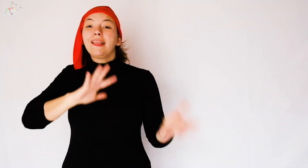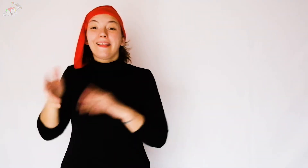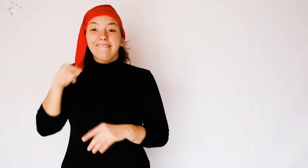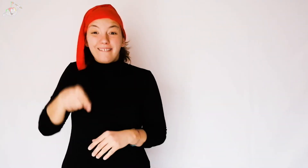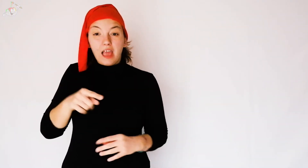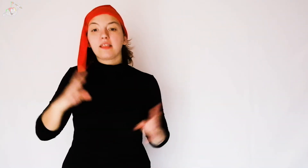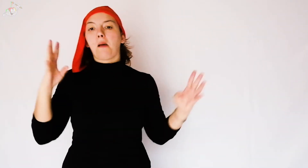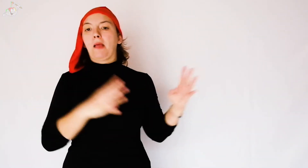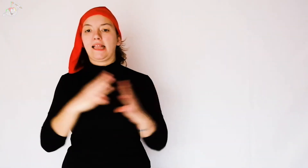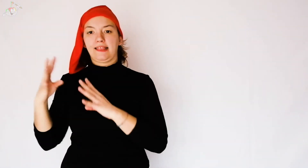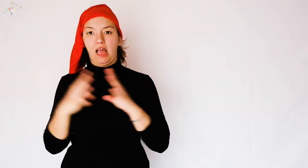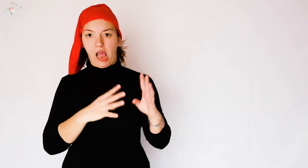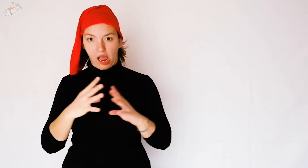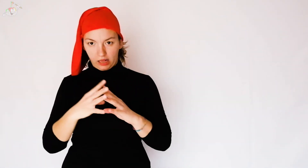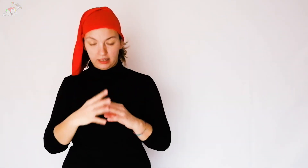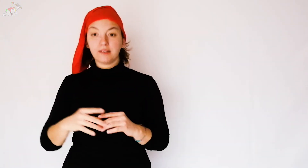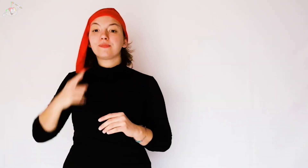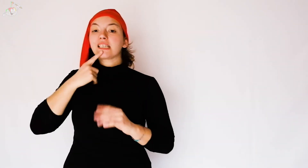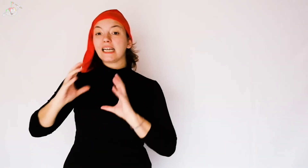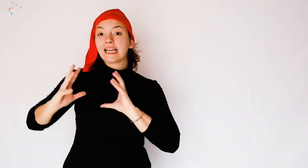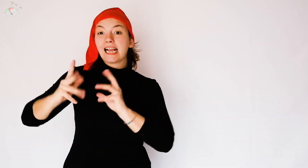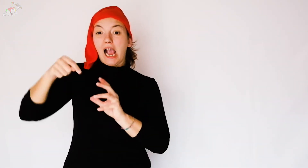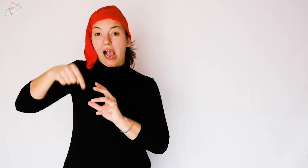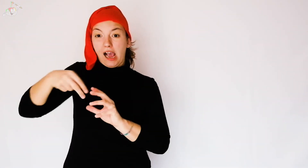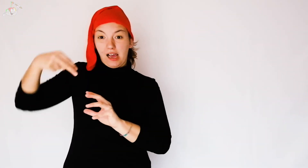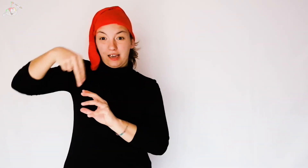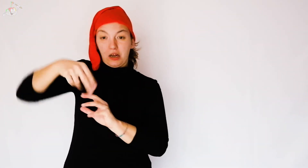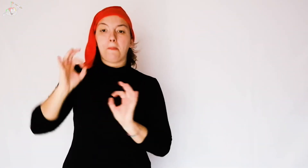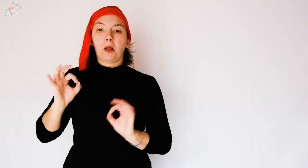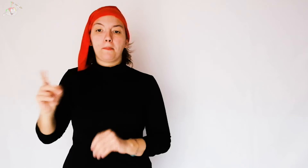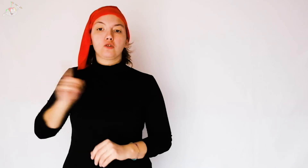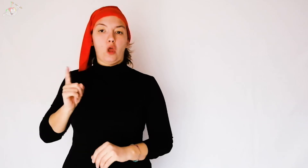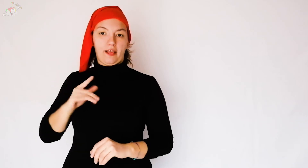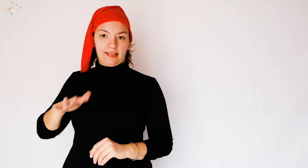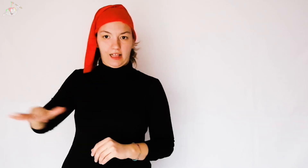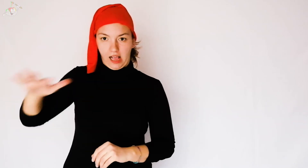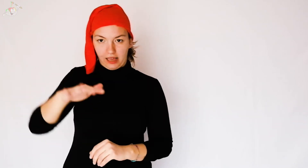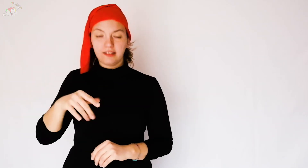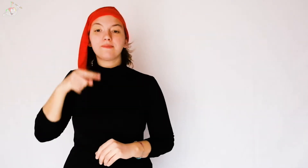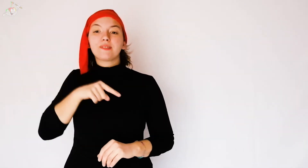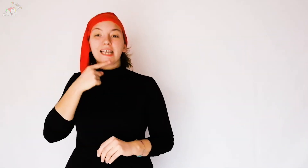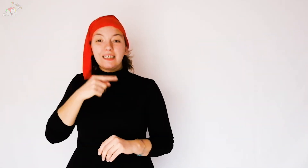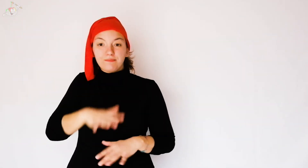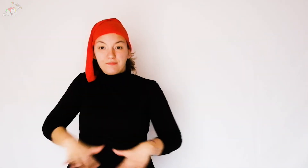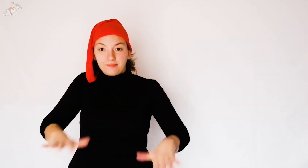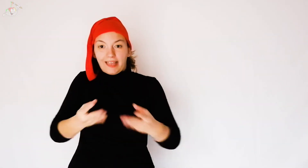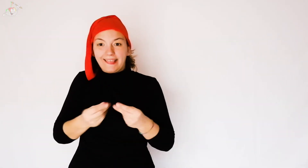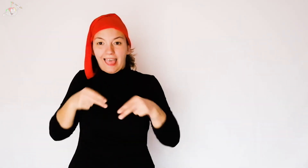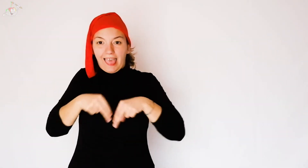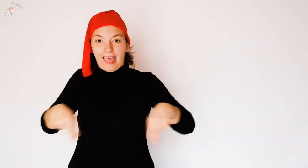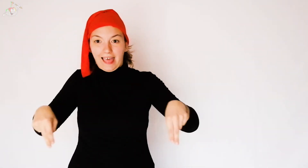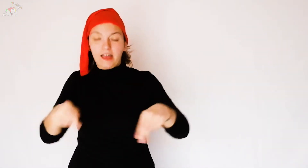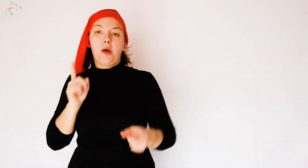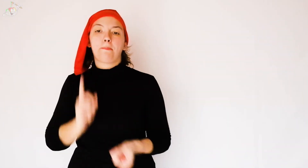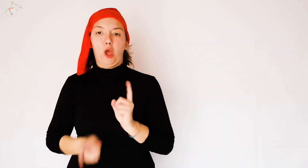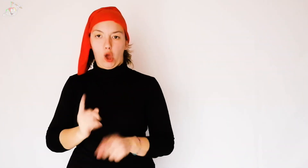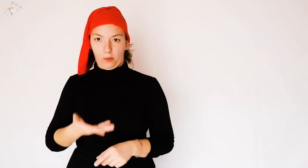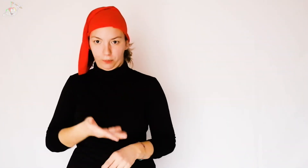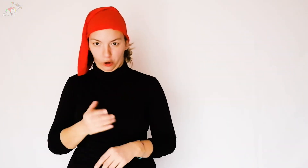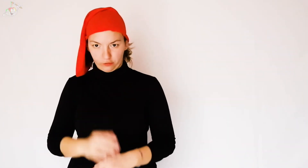Nelle battaglie i soldati stavano sui carri mentre il popolo stava a terra.